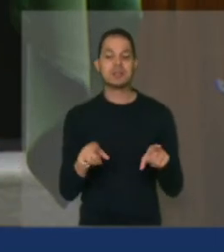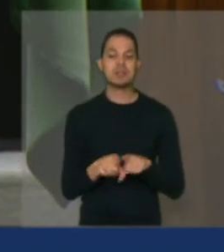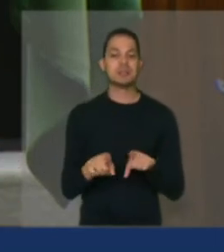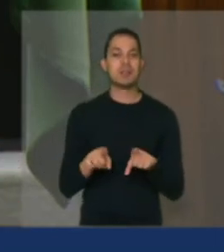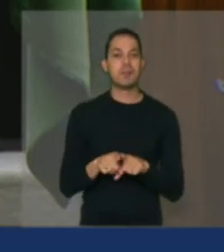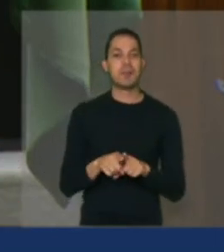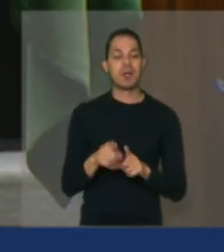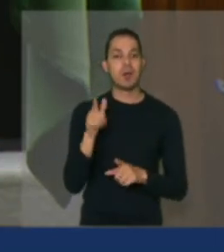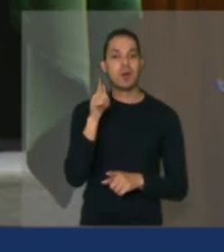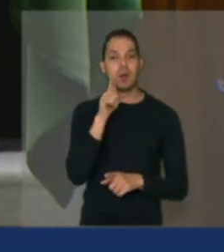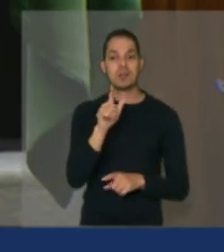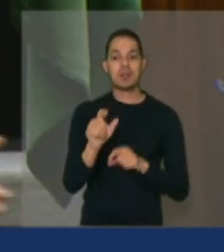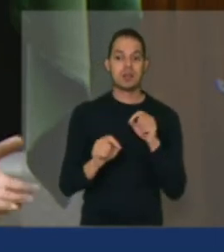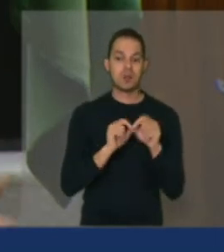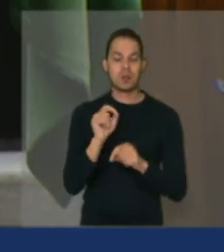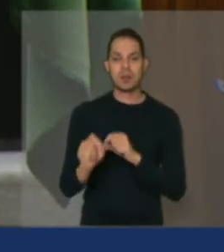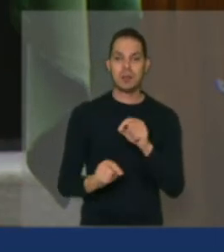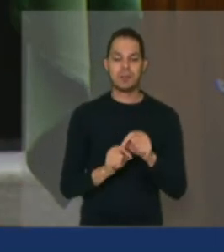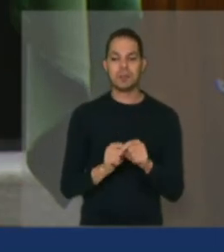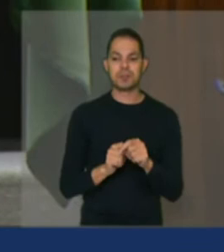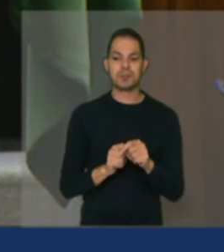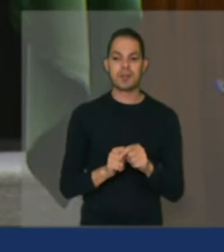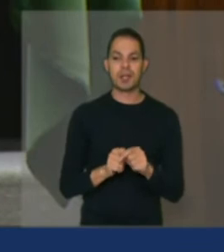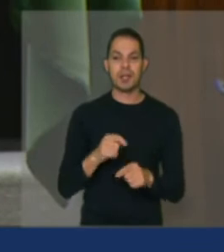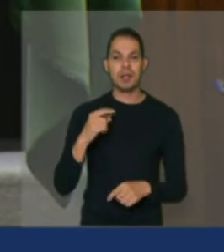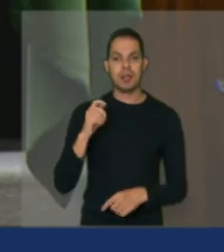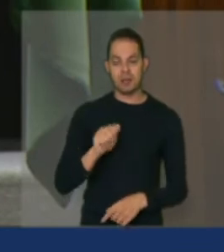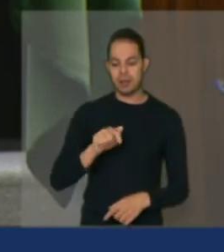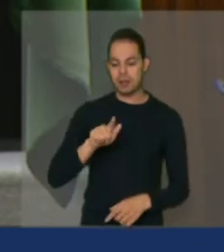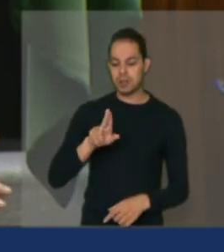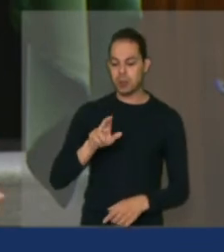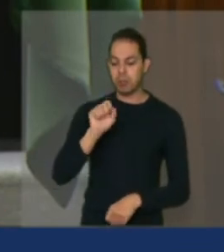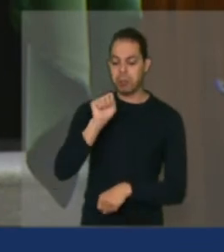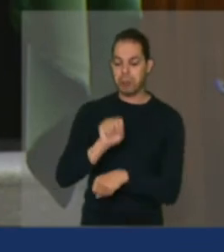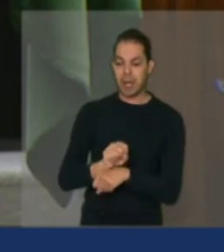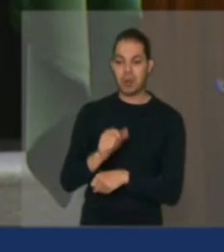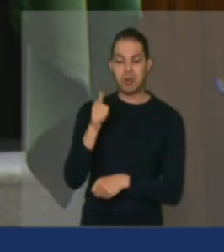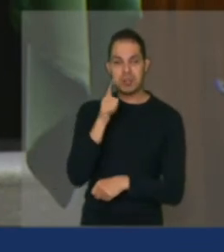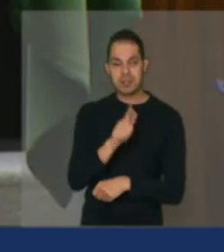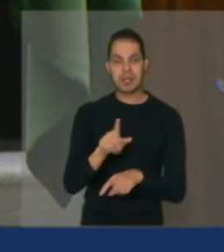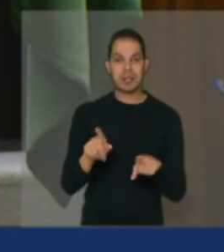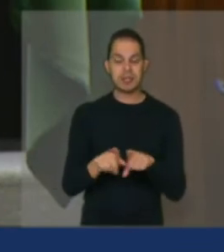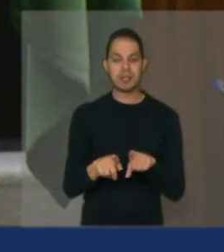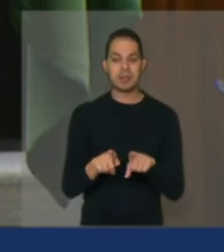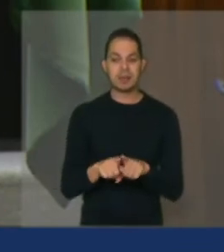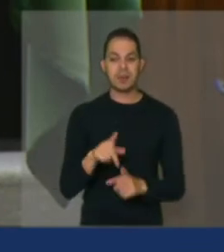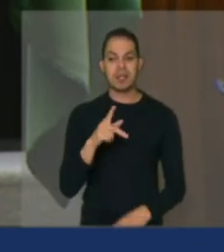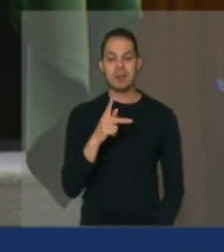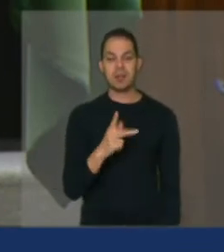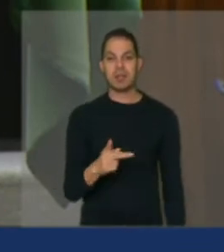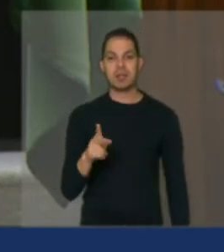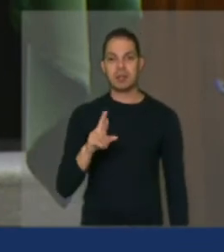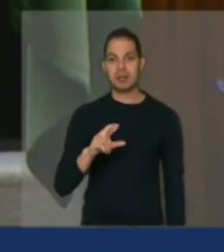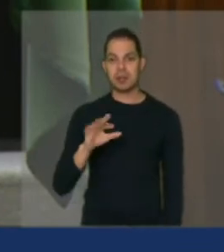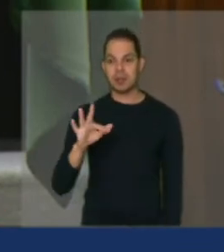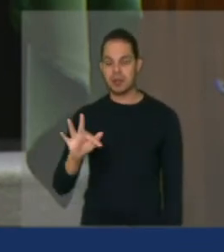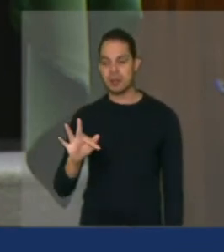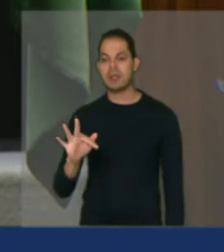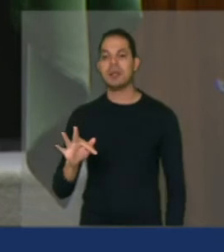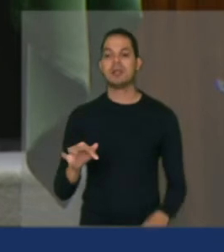PROEZA DE PARALISAR A ADVOCACIA GERAL DA UNIÃO, A PROCURADORIA DA RECEITA FEDERAL E DEIXAR EXPLODIR O VOLUME DE PRECATÓRIOS PARA SEREM PAGOS NO ANO QUE VEM.